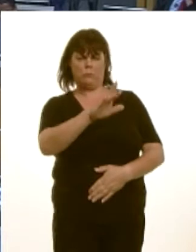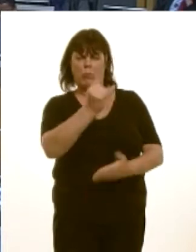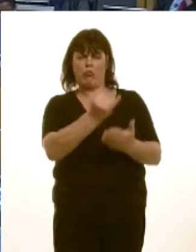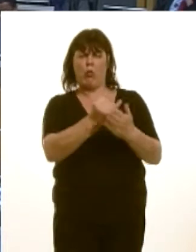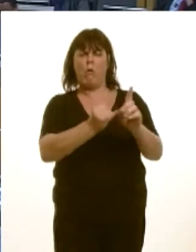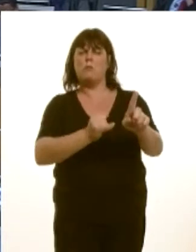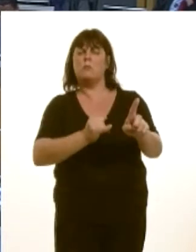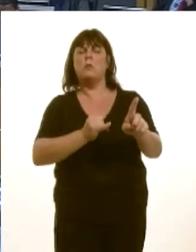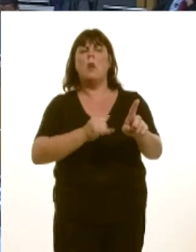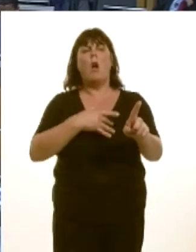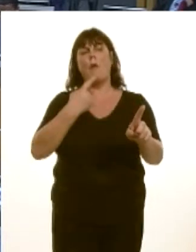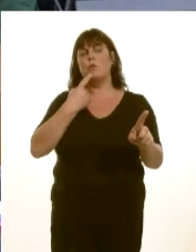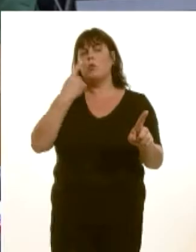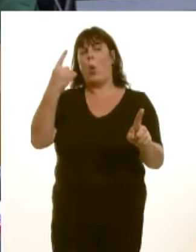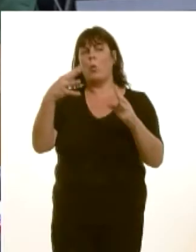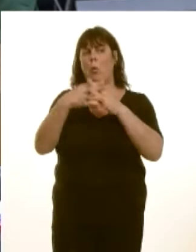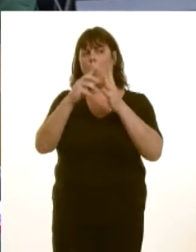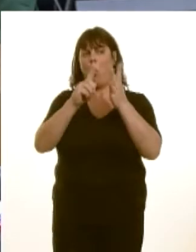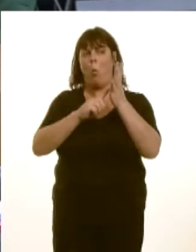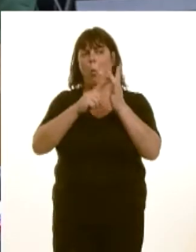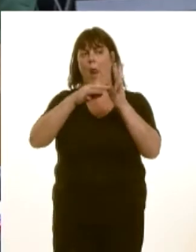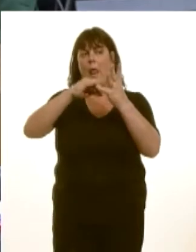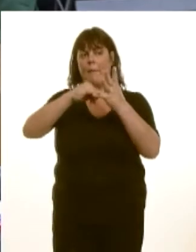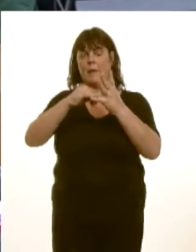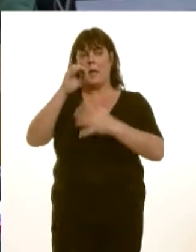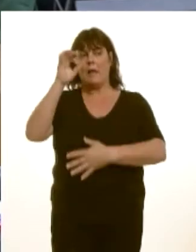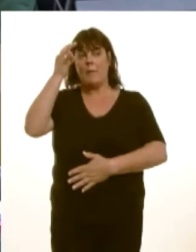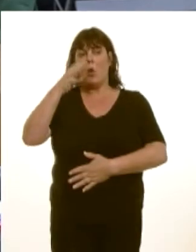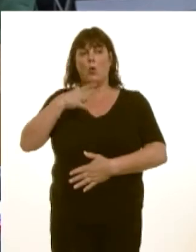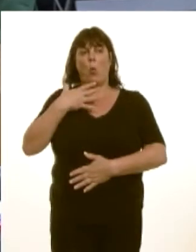byrddau iechyd am iddynt gael eu hailystyried yn weddol ddiweddar, er mwyn peidio ailedrych